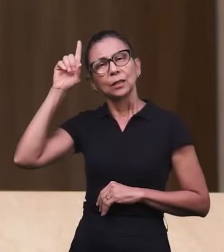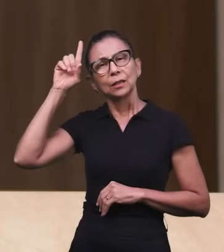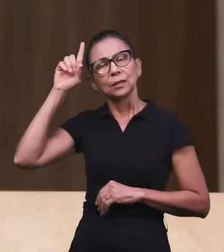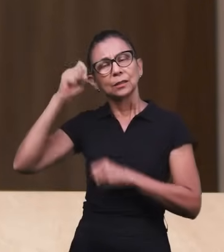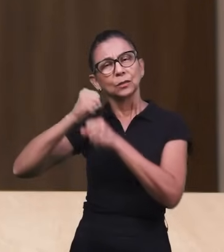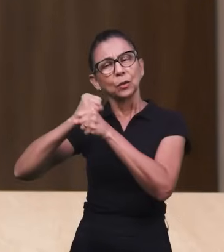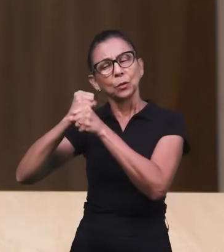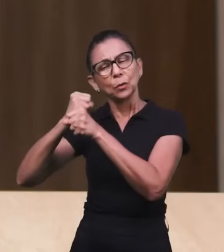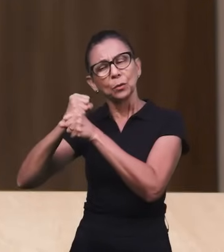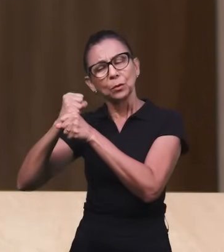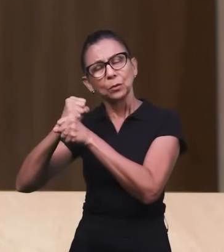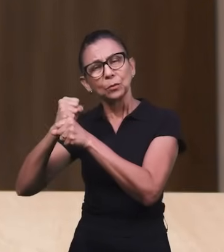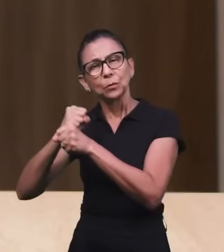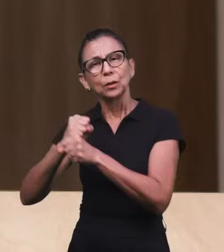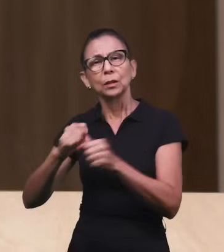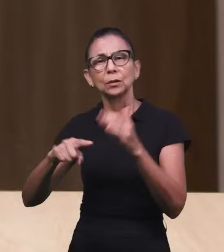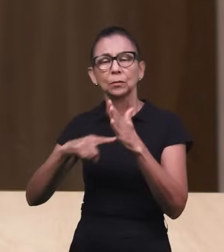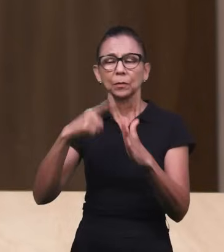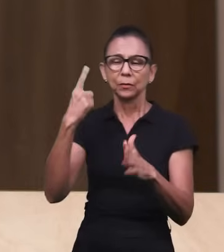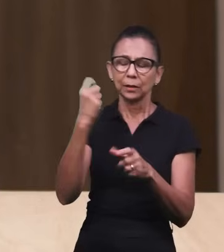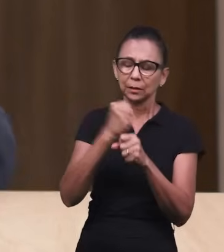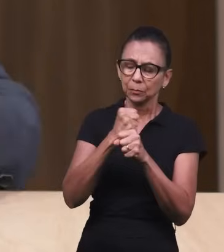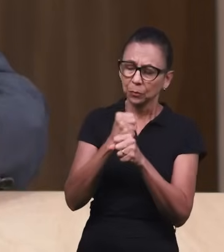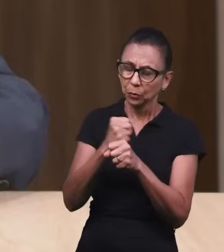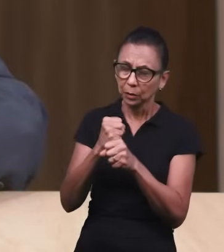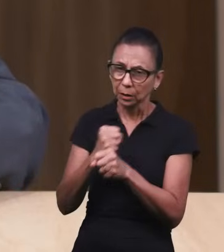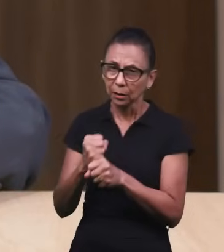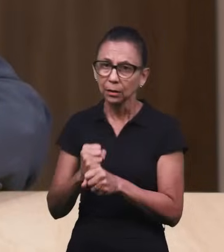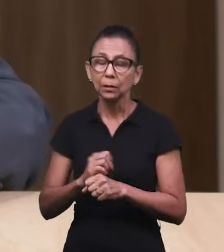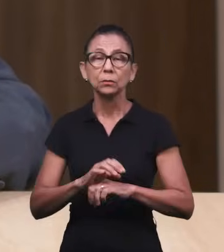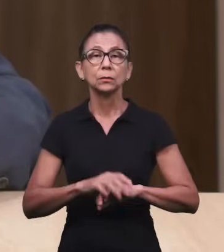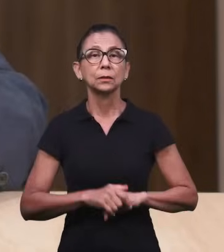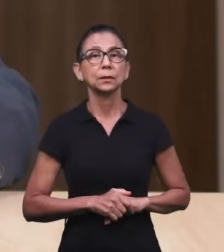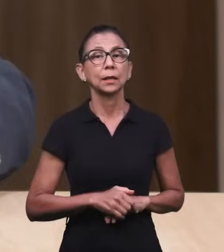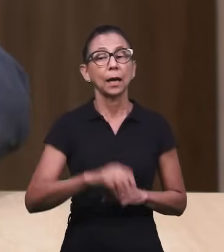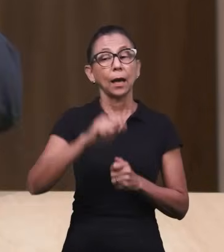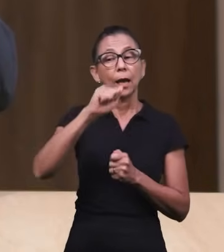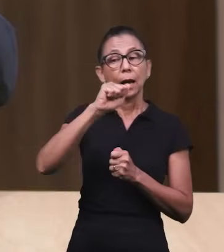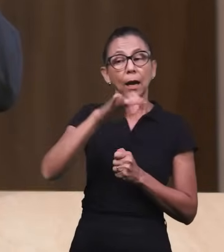lembra o que te foi ensinado lembra que a palavra de Deus Lembra que foi você pode vai ver muitas